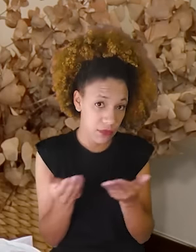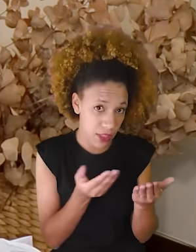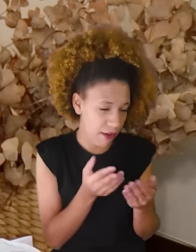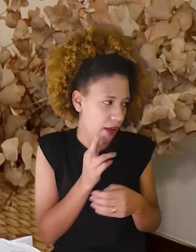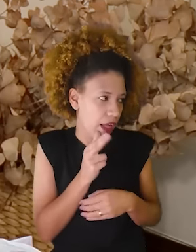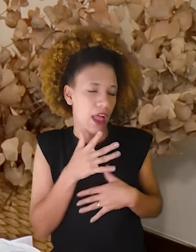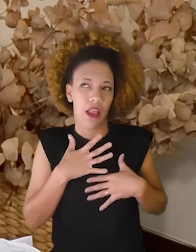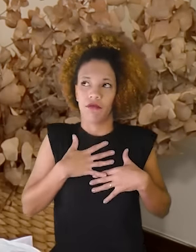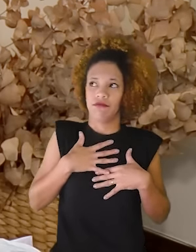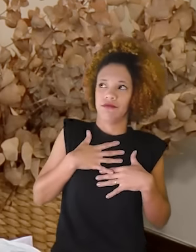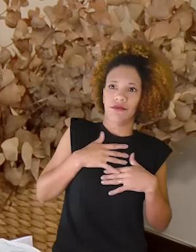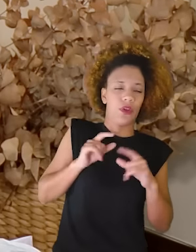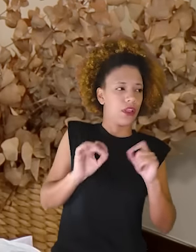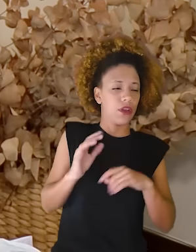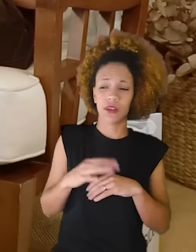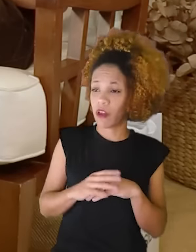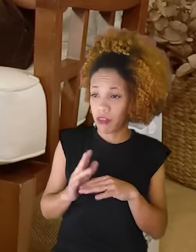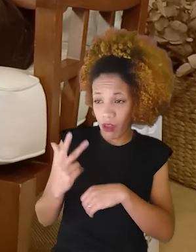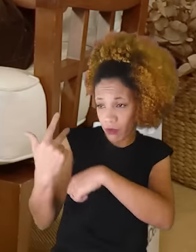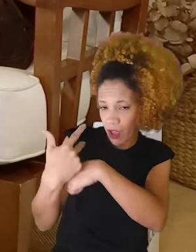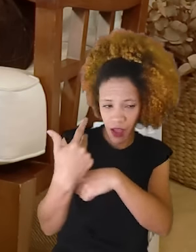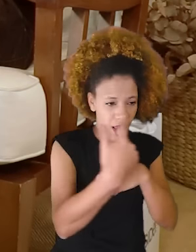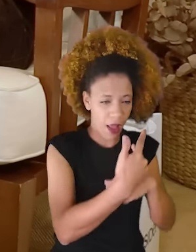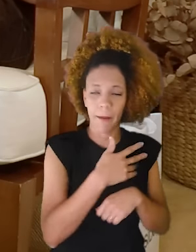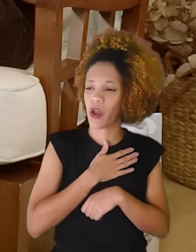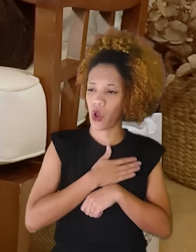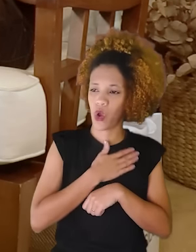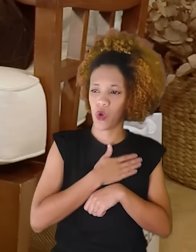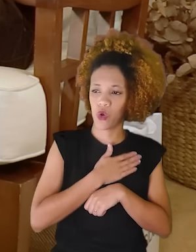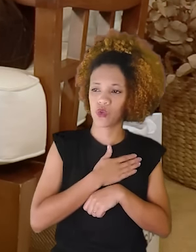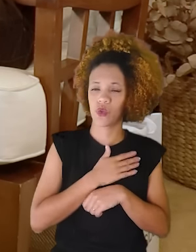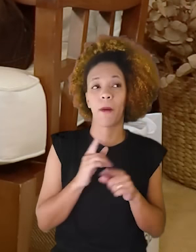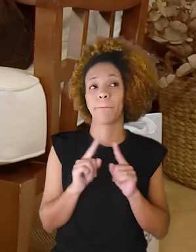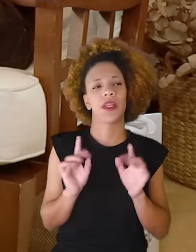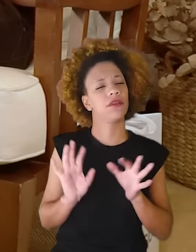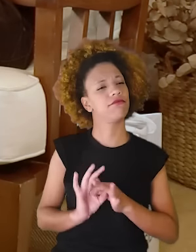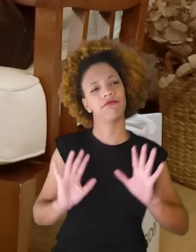[ __ ] o que que tá acontecendo não isso aqui eu adoro câmera isso eu gosto f à vontade à vontade